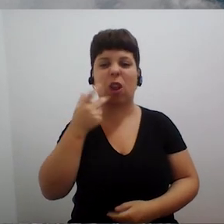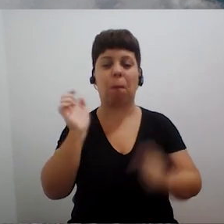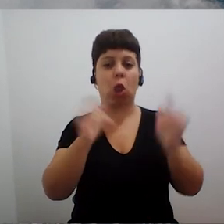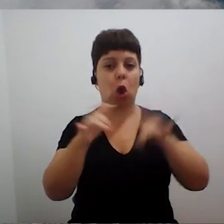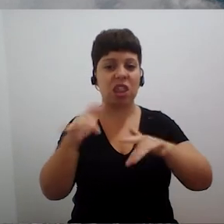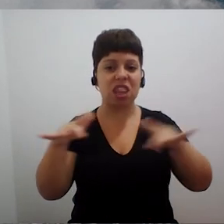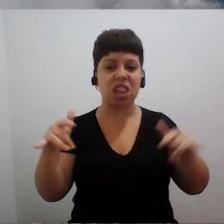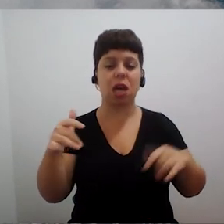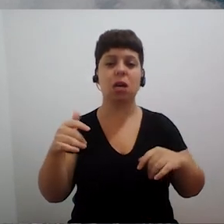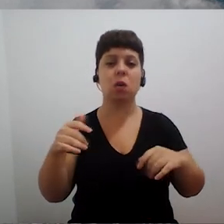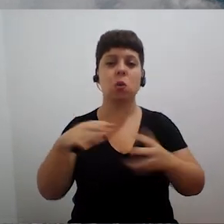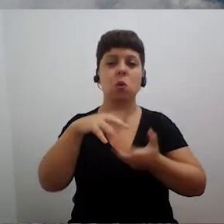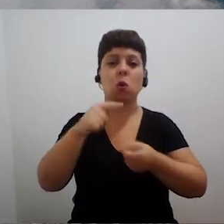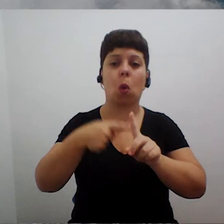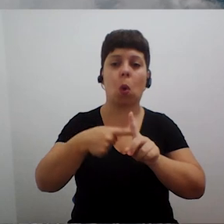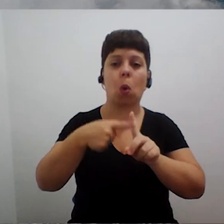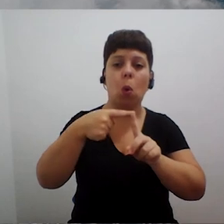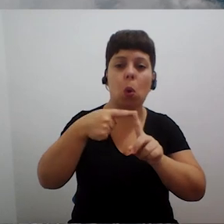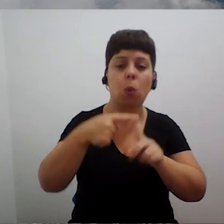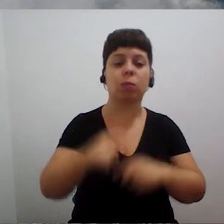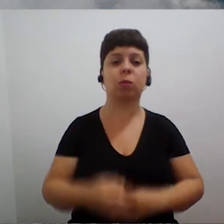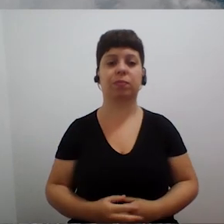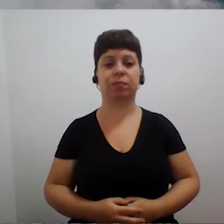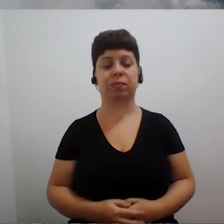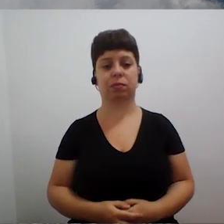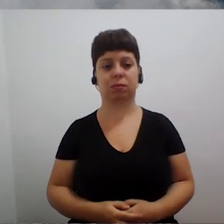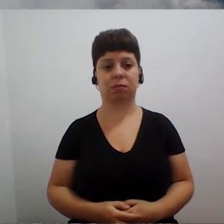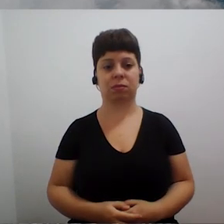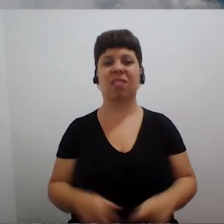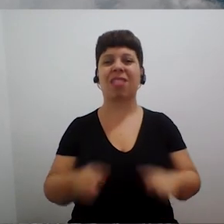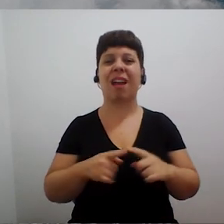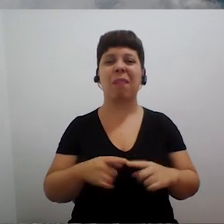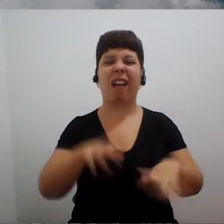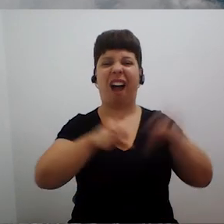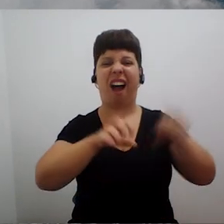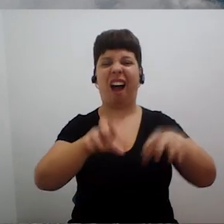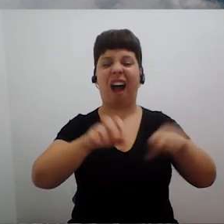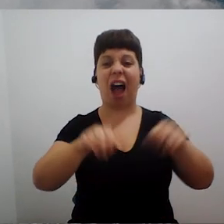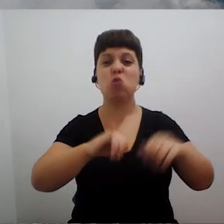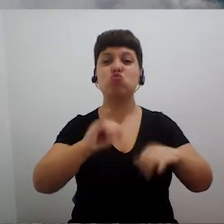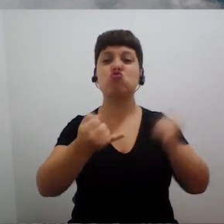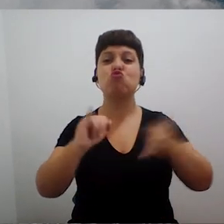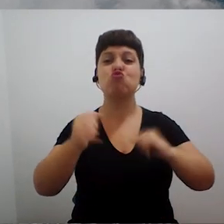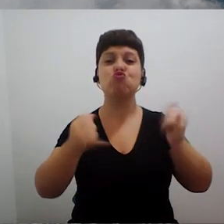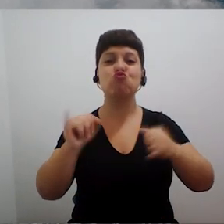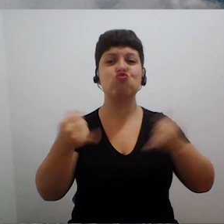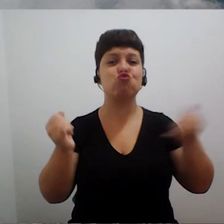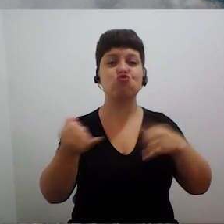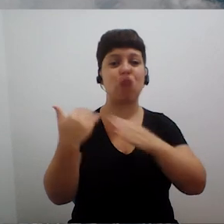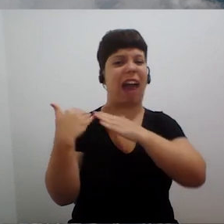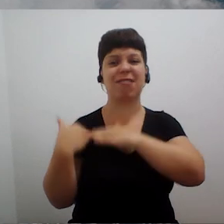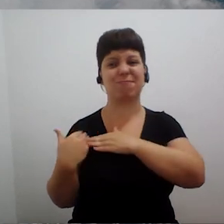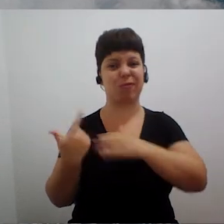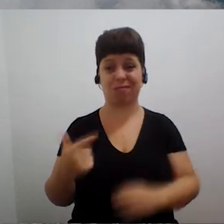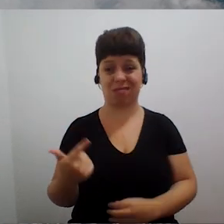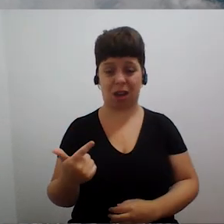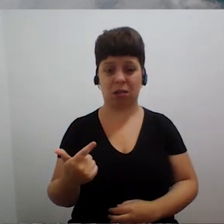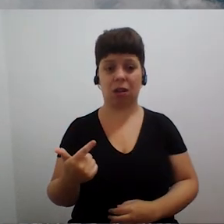o uso irresponsável que nós fazemos da água, isso vai aos poucos cerceando